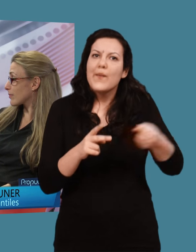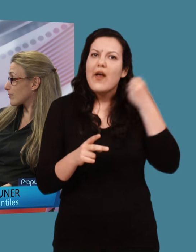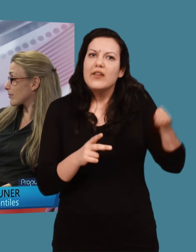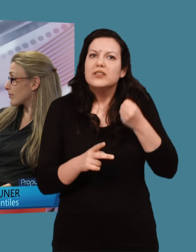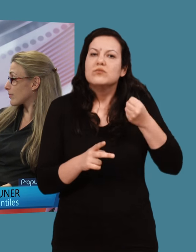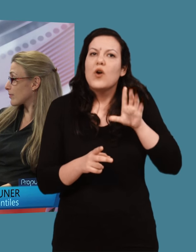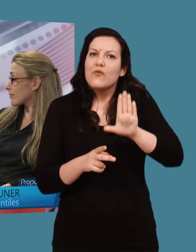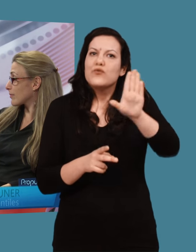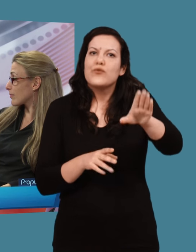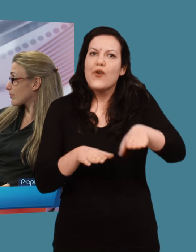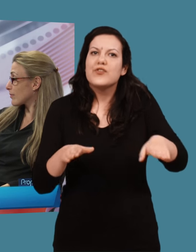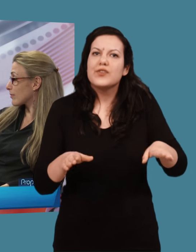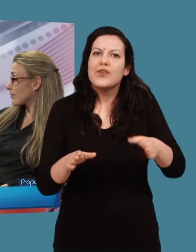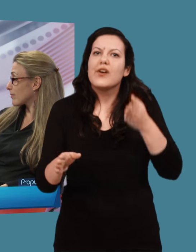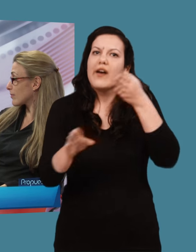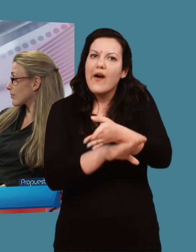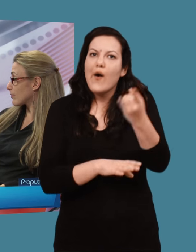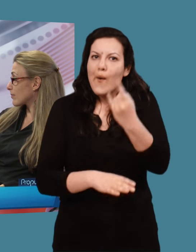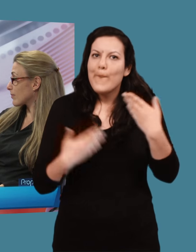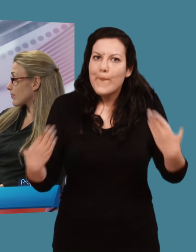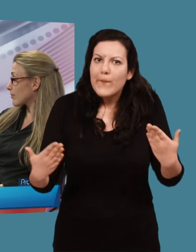el futuro los chicos y que puedan ingresar a la Universidad.